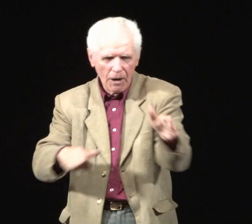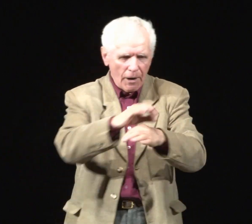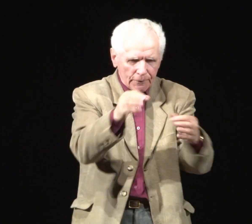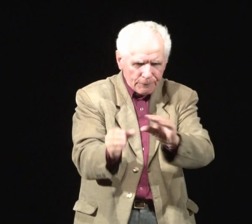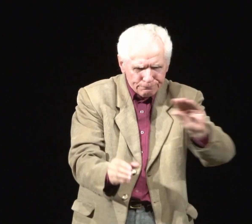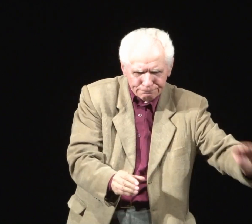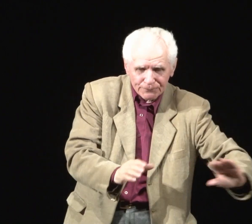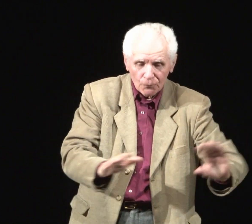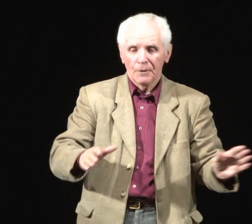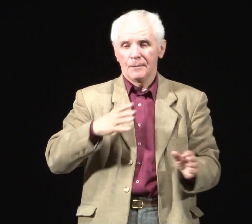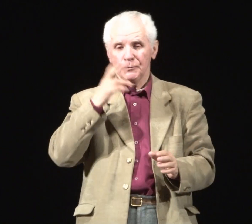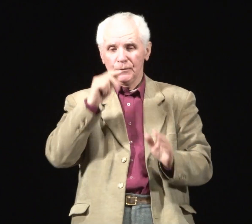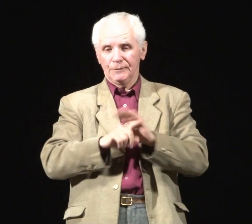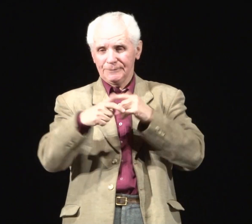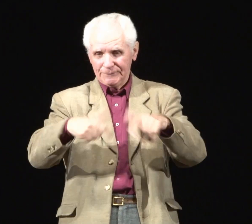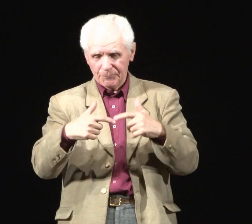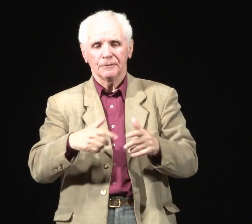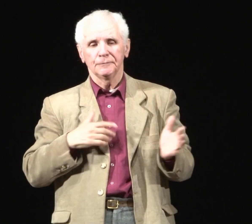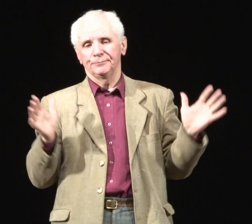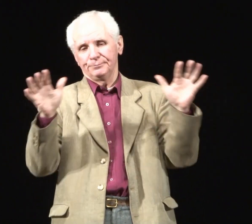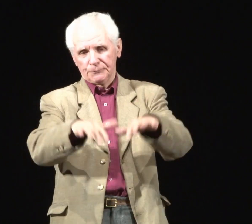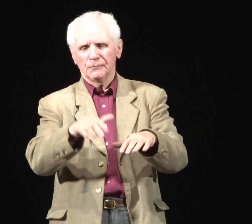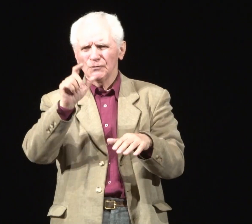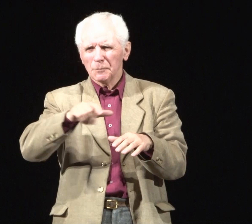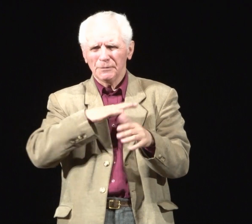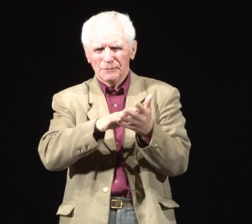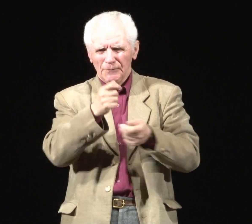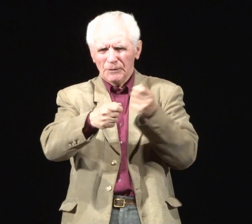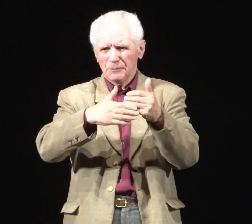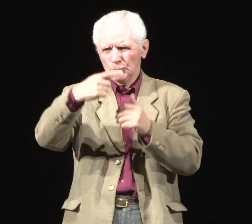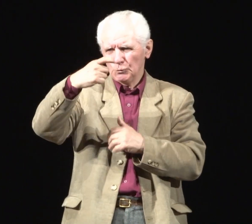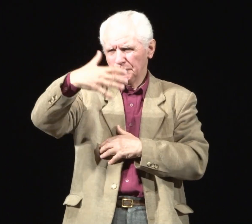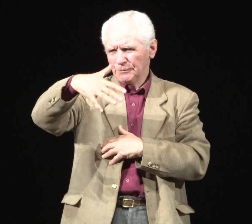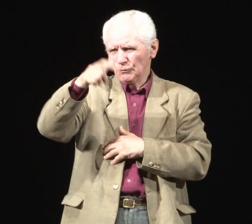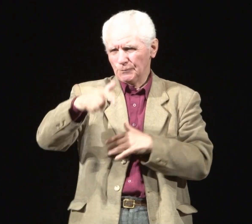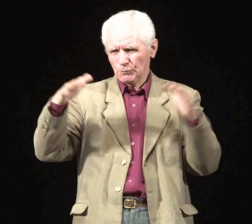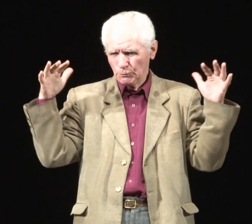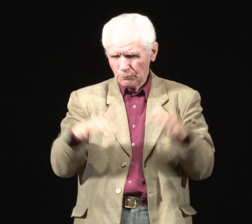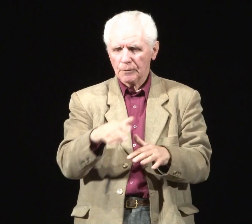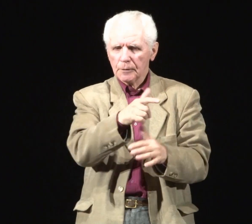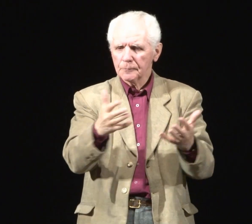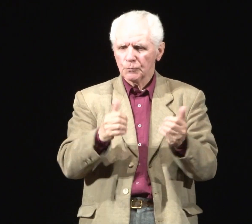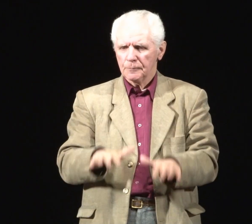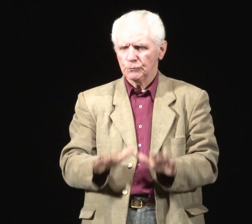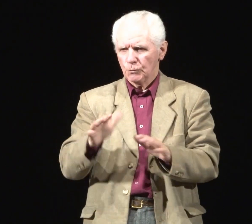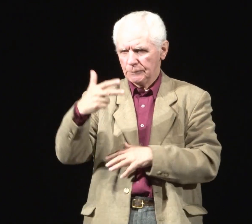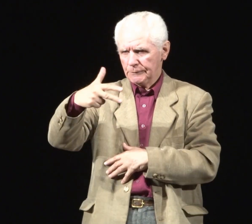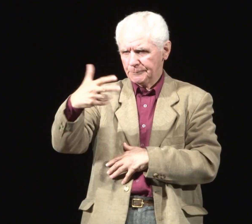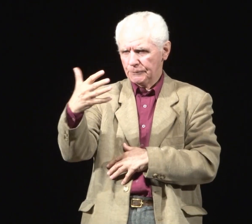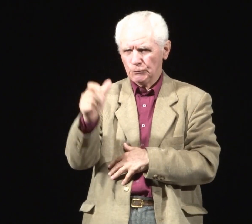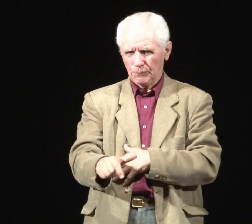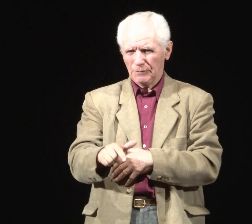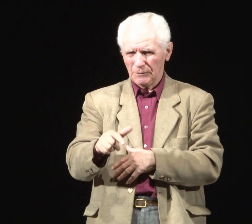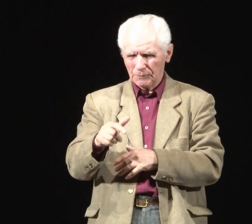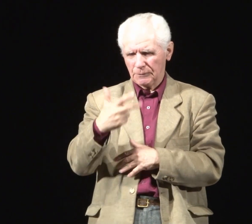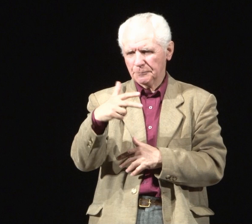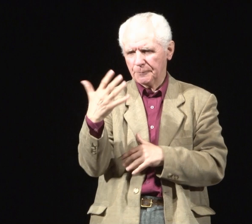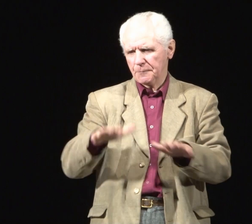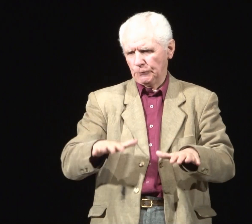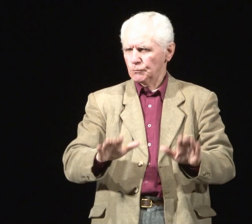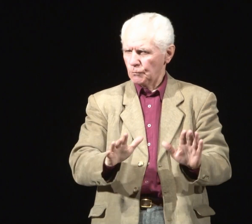Начались экзамены, всего было около 150 претендентов, а мест - только 35